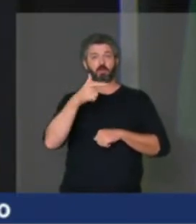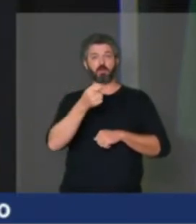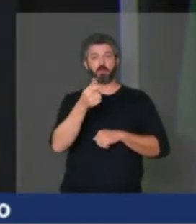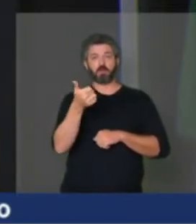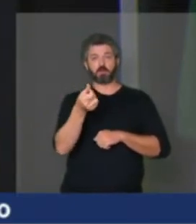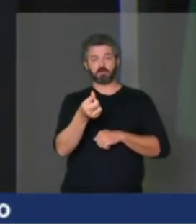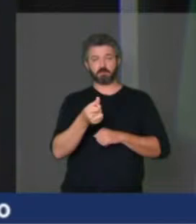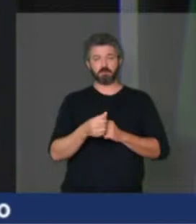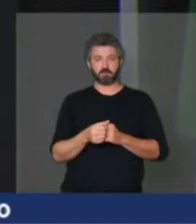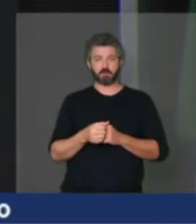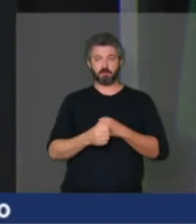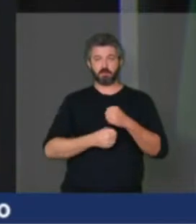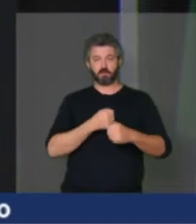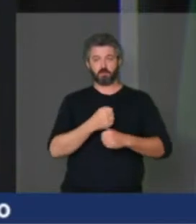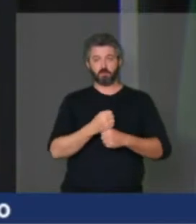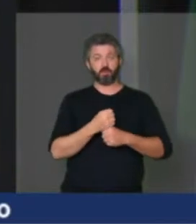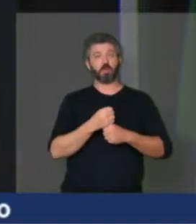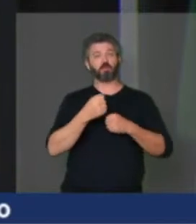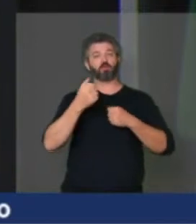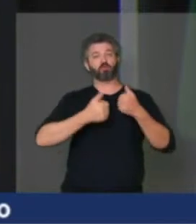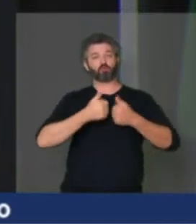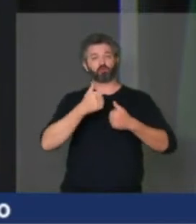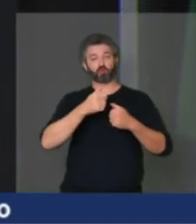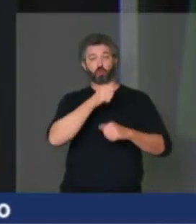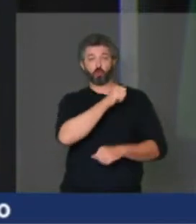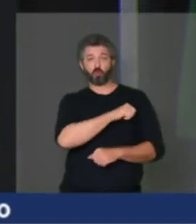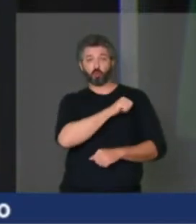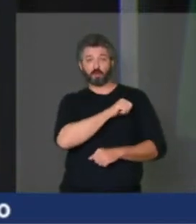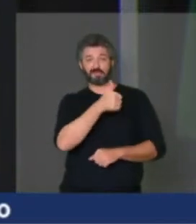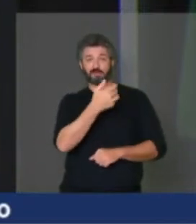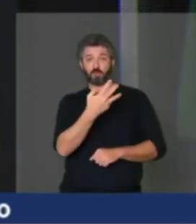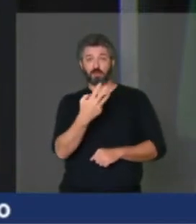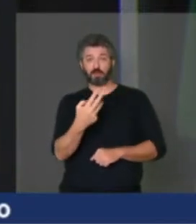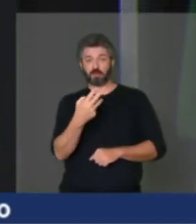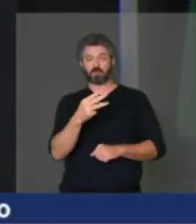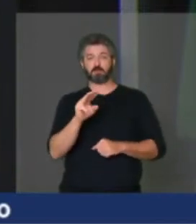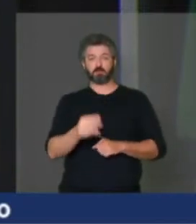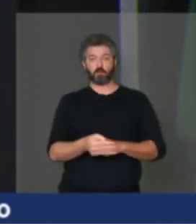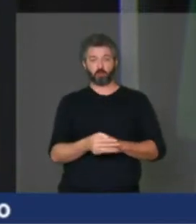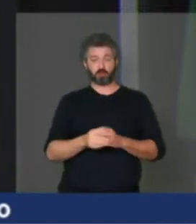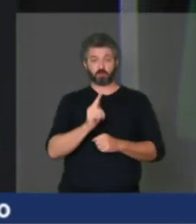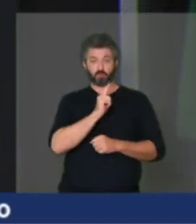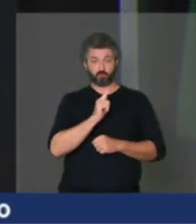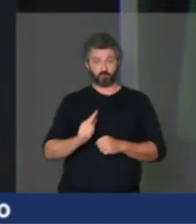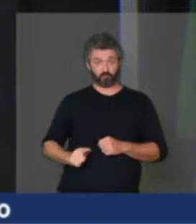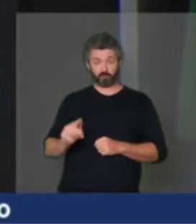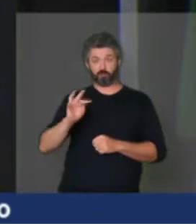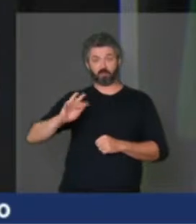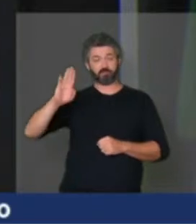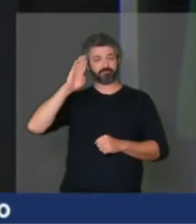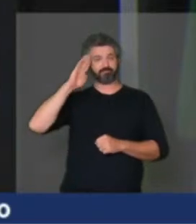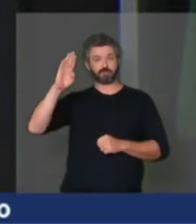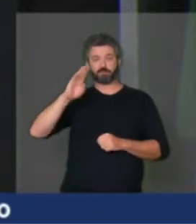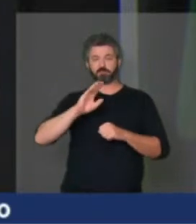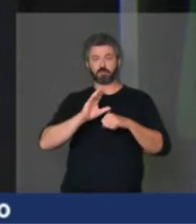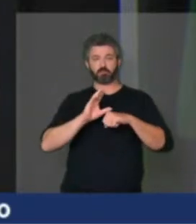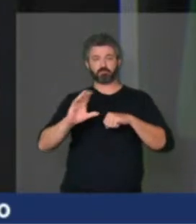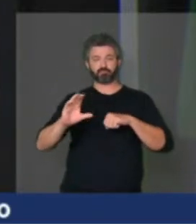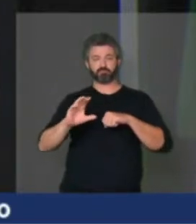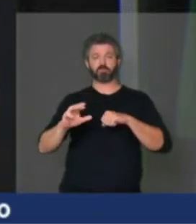JANEIRO QUE FOI DE 143 MILHÕ ES, O GOVERNO FEDERAL É O MAIOR PATROCINADOR DO ESPORTE OLÍMPICO E PARALÍMPICO NO PAÍS, COM UM INVESTIMENTO